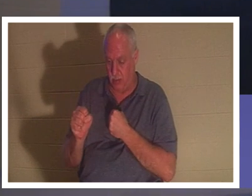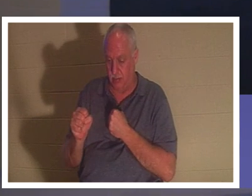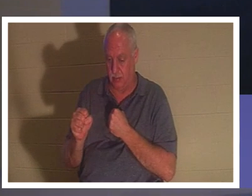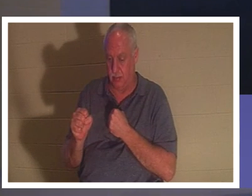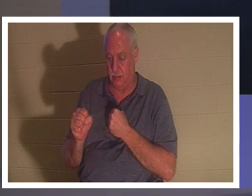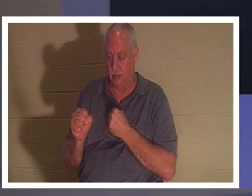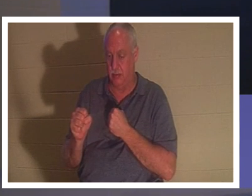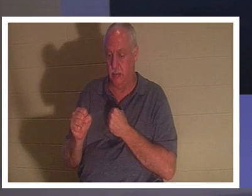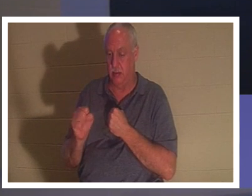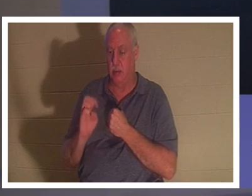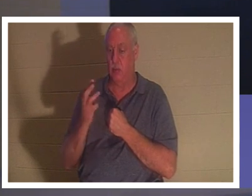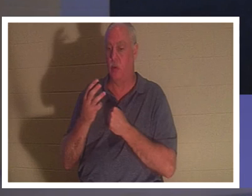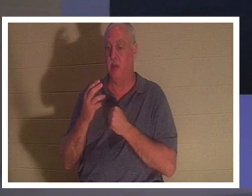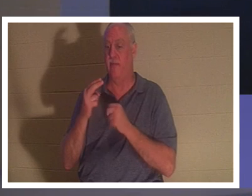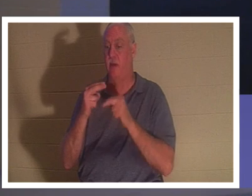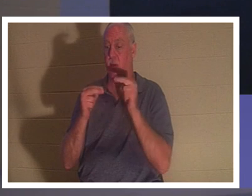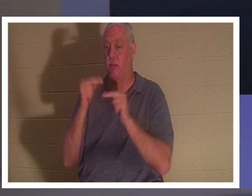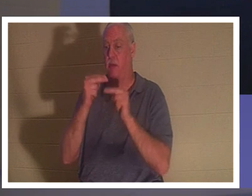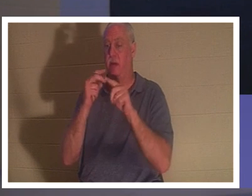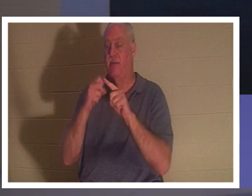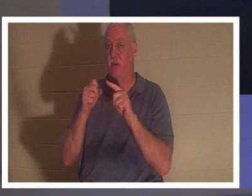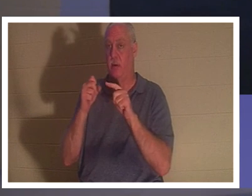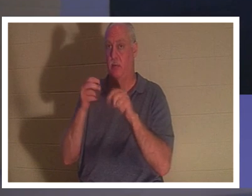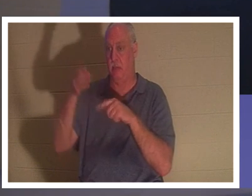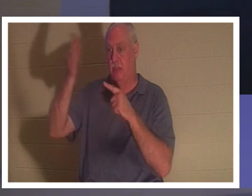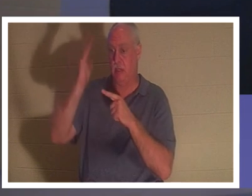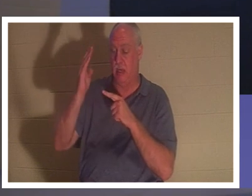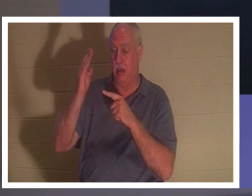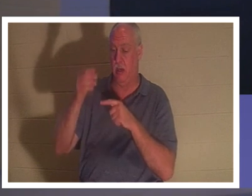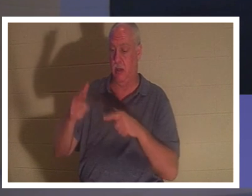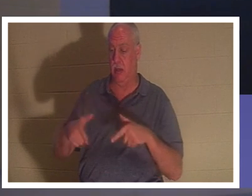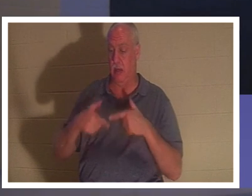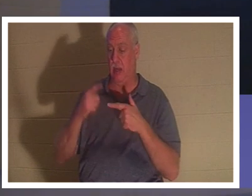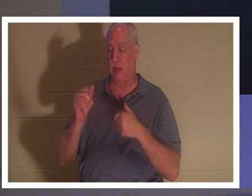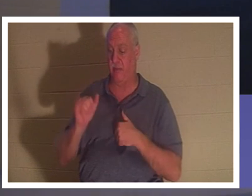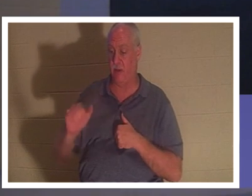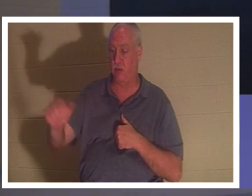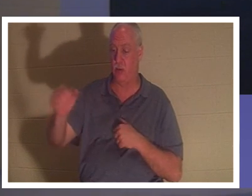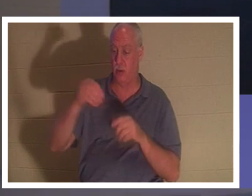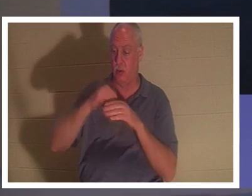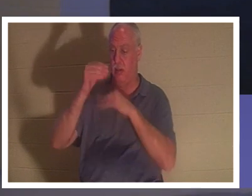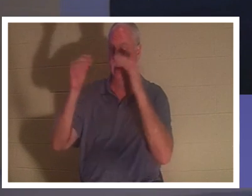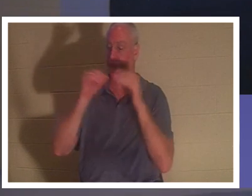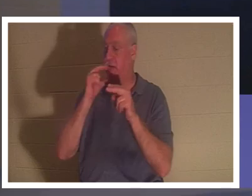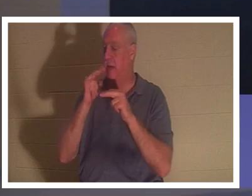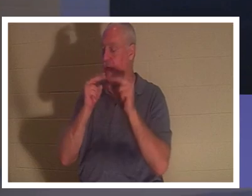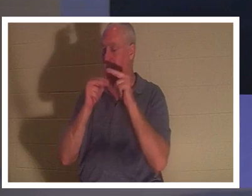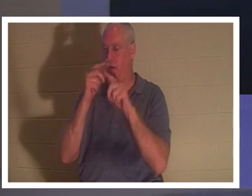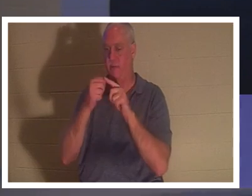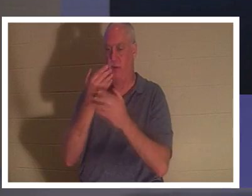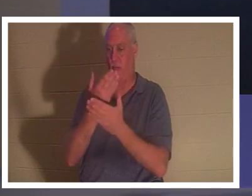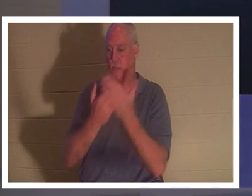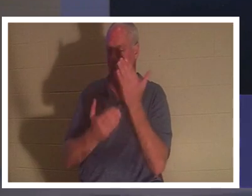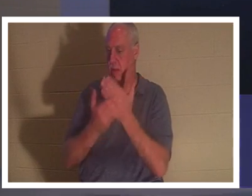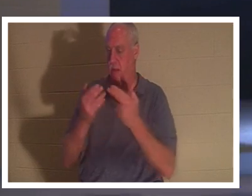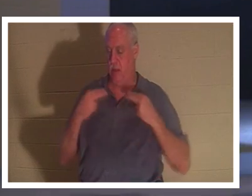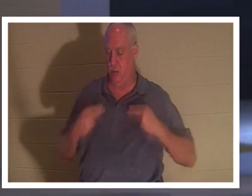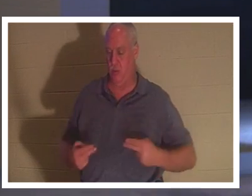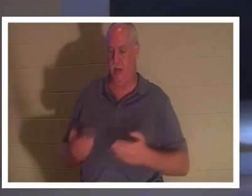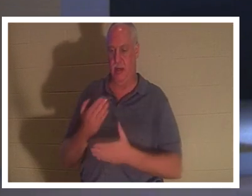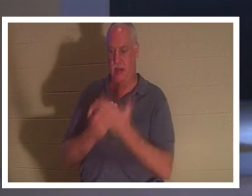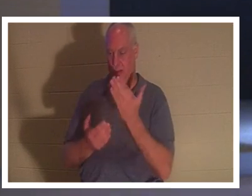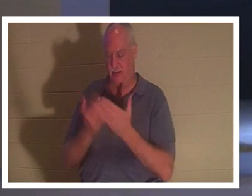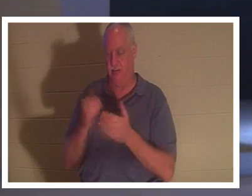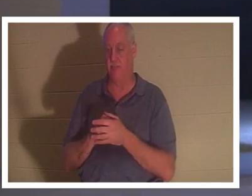von Gott, ein ewiges Haus im Himmel, das nicht von Menschenhand gebaut wurde.“ Er sagt, in diesem irdischen Leben sei das